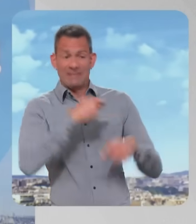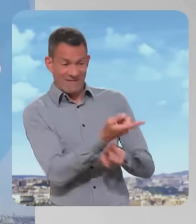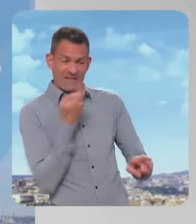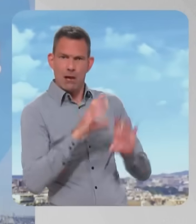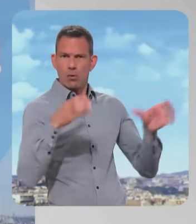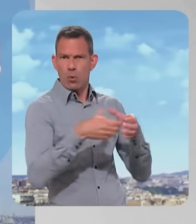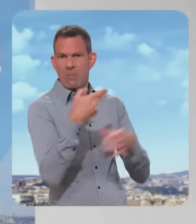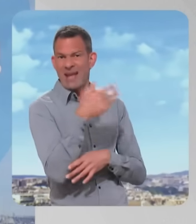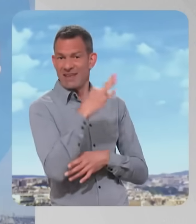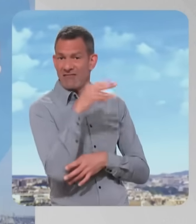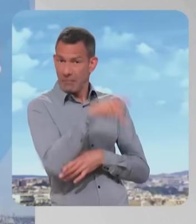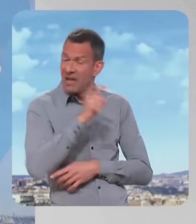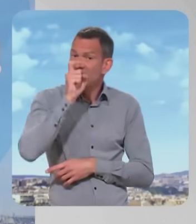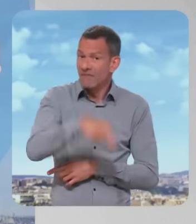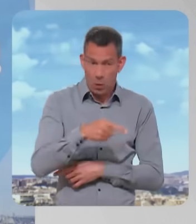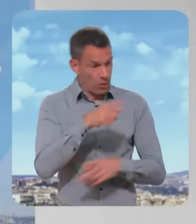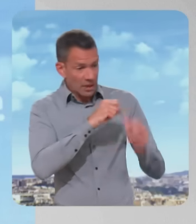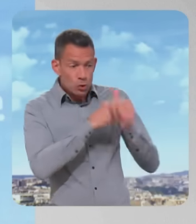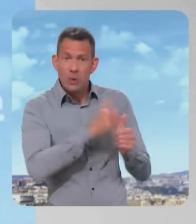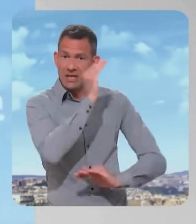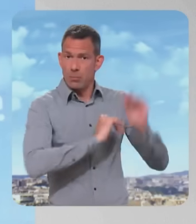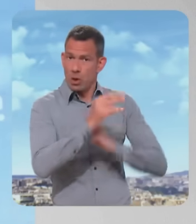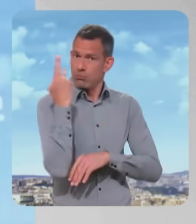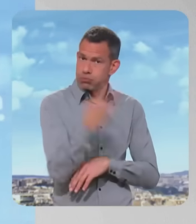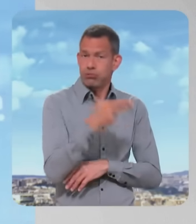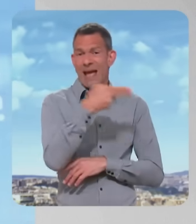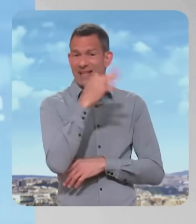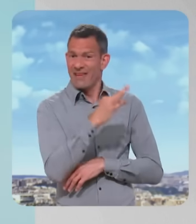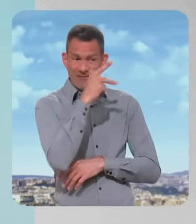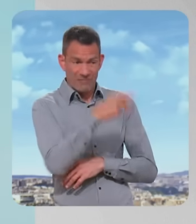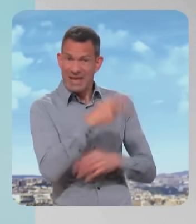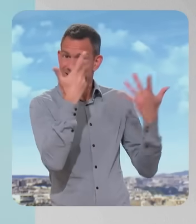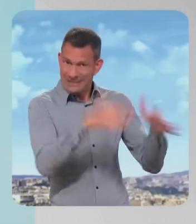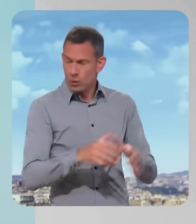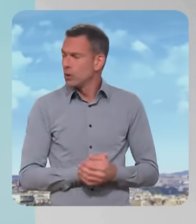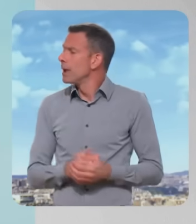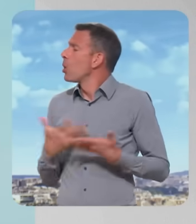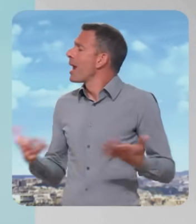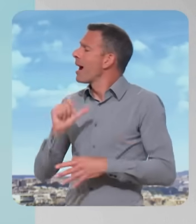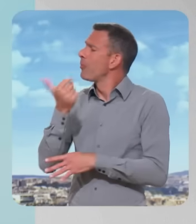Il a une globalité, une cohérence qui est financée, où les différentes mesures se tiennent les unes par rapport aux autres.